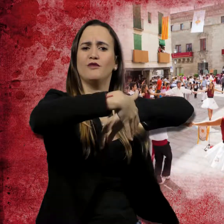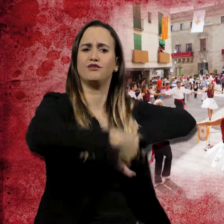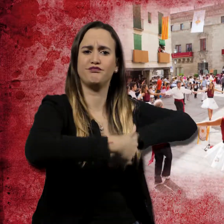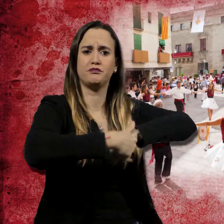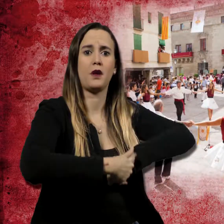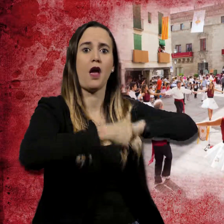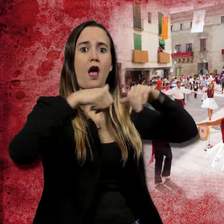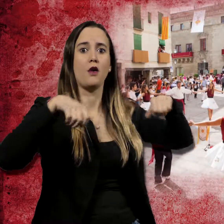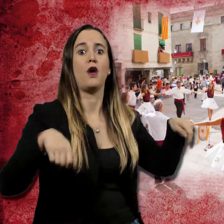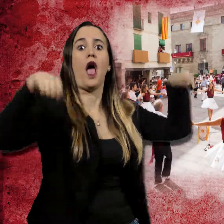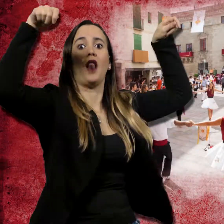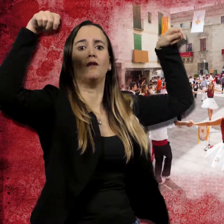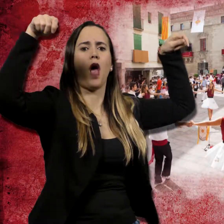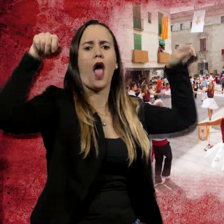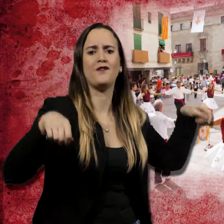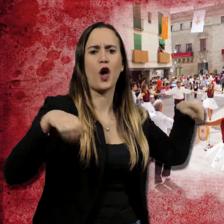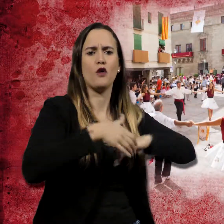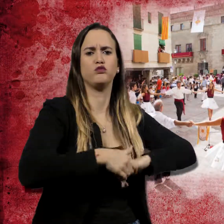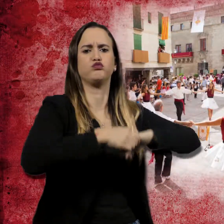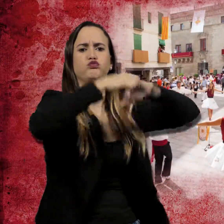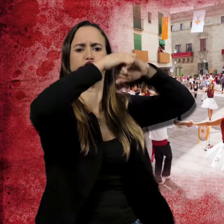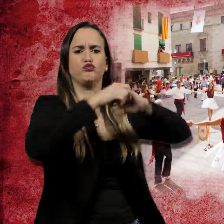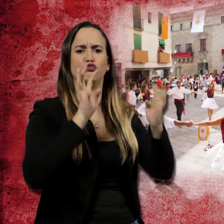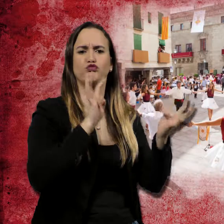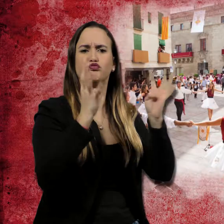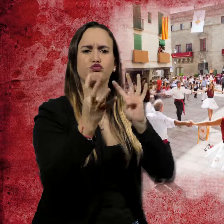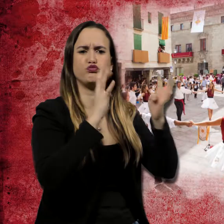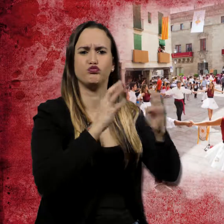agafats de les mans, les quals resten baixes en els curts i alçades en els llargs;